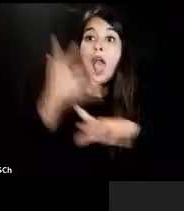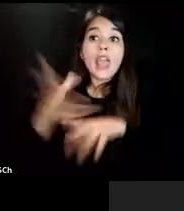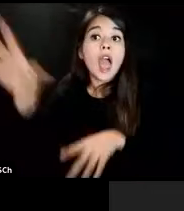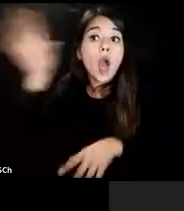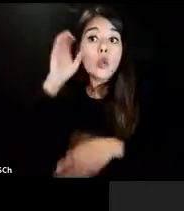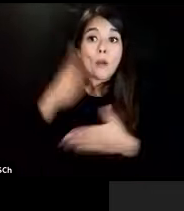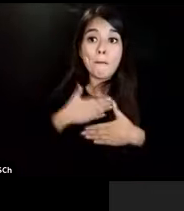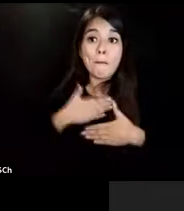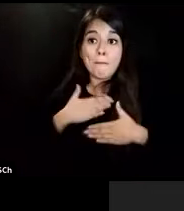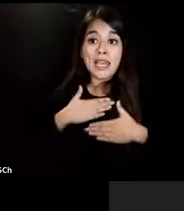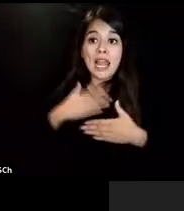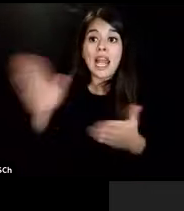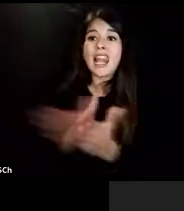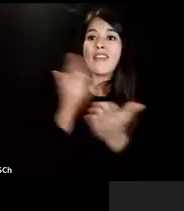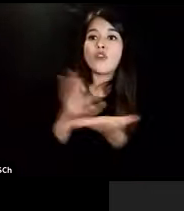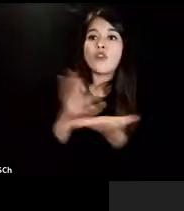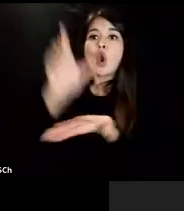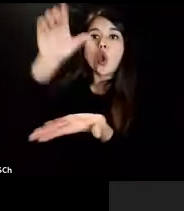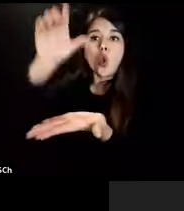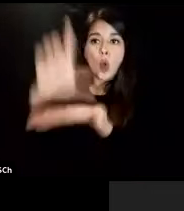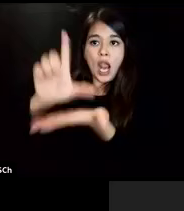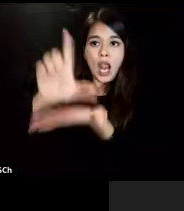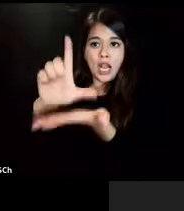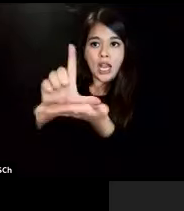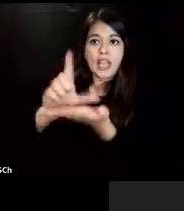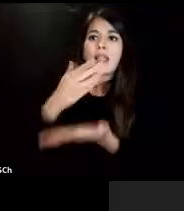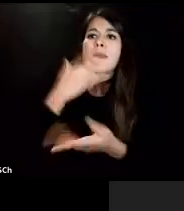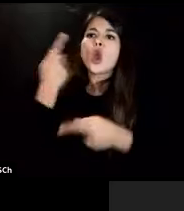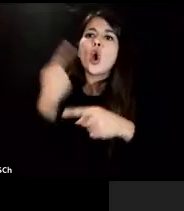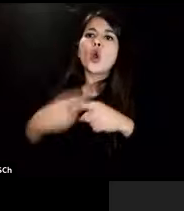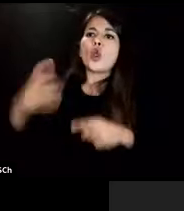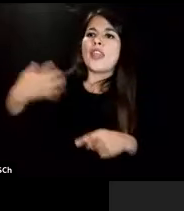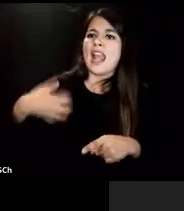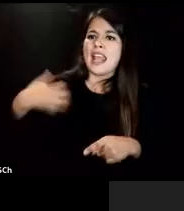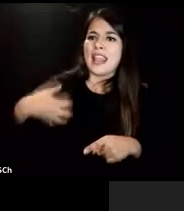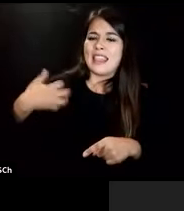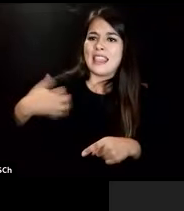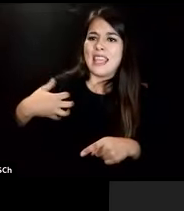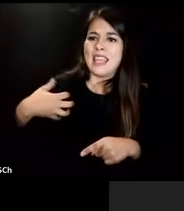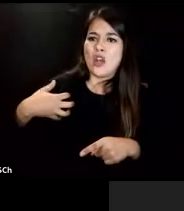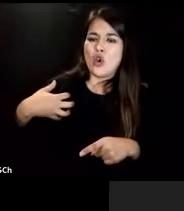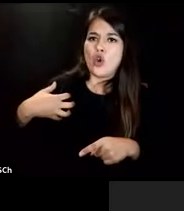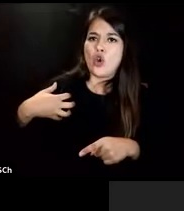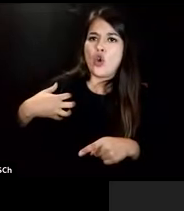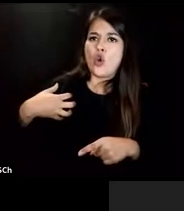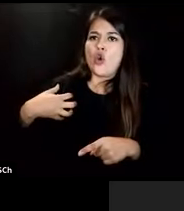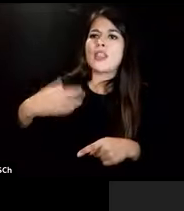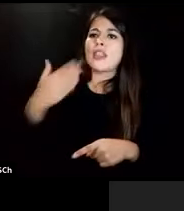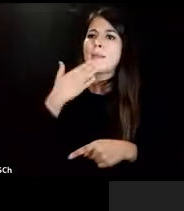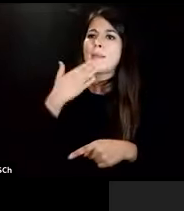del libro "Un amor para toda la vida" del escritor argentino Sergio Bizzio y que fue publicado en papel por la